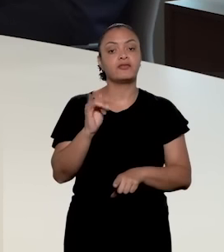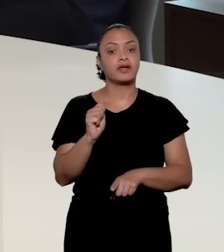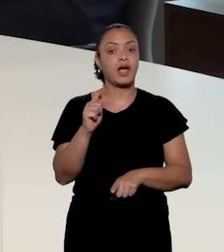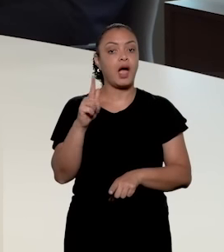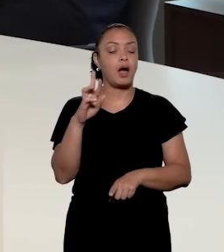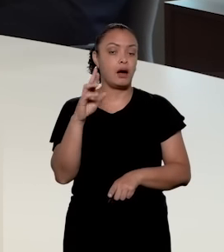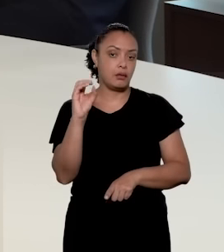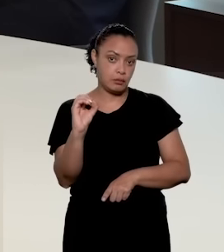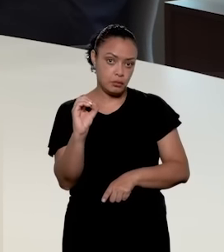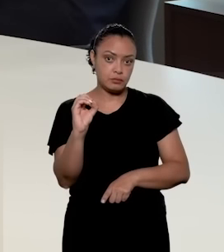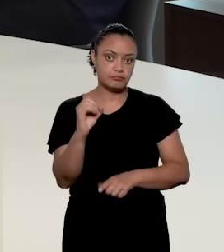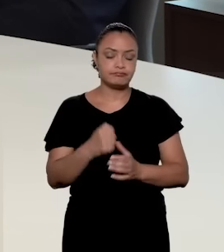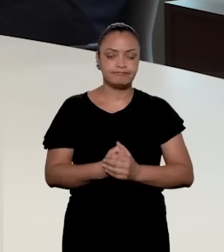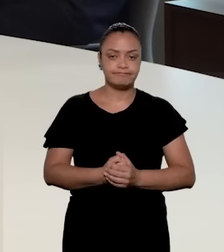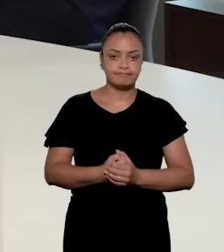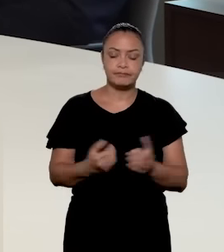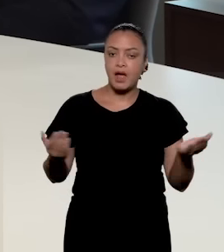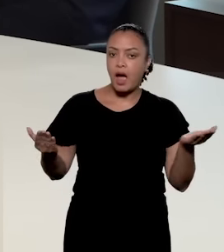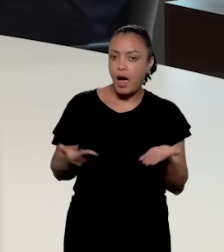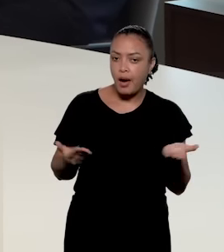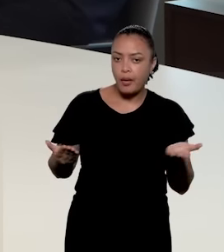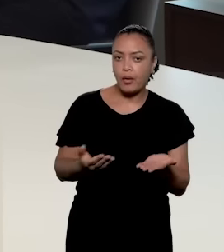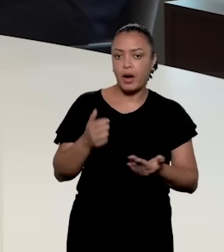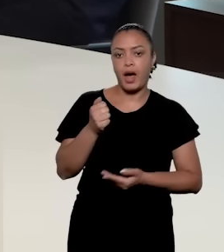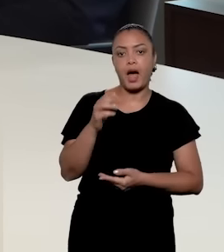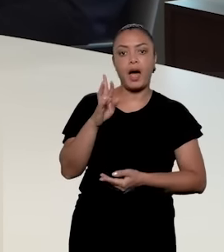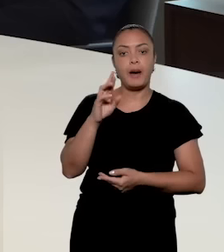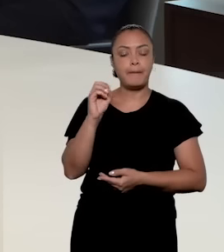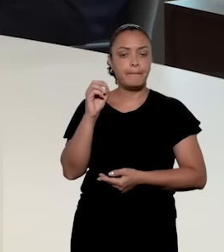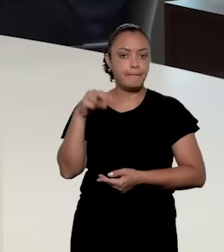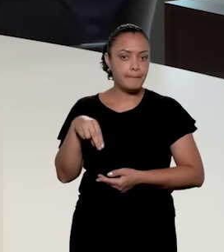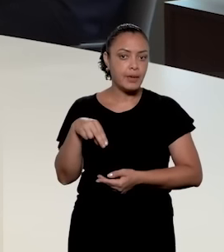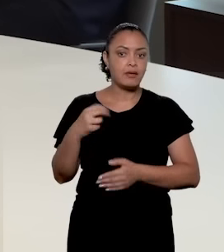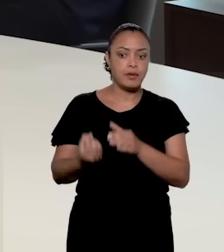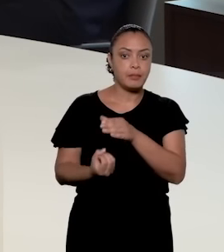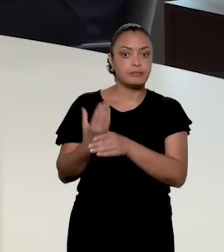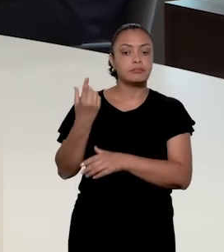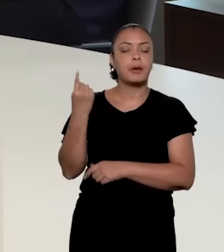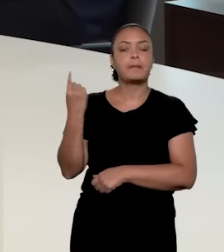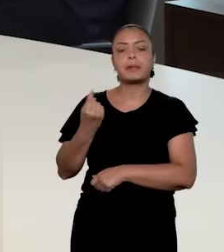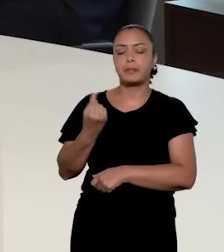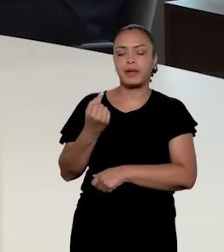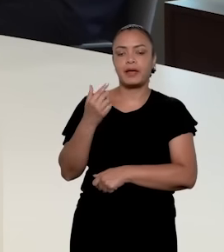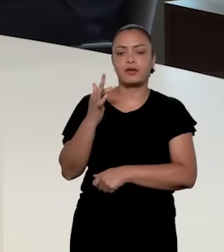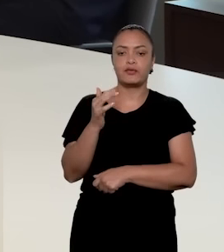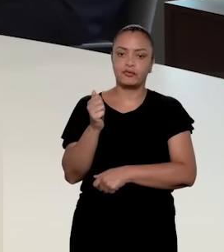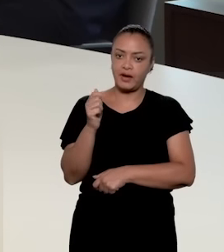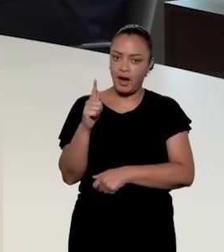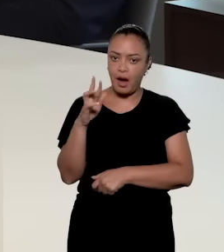E a gente está, a BRAM também está lançando agora o nosso primeiro Fiagro, que vai ser um grande sucesso. Ótimo!